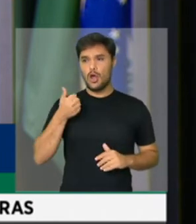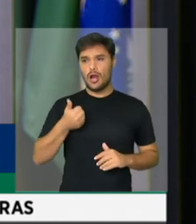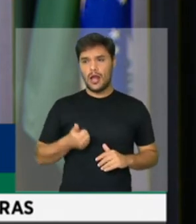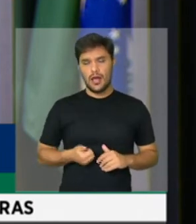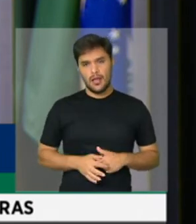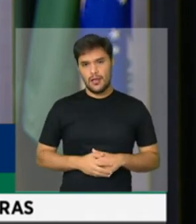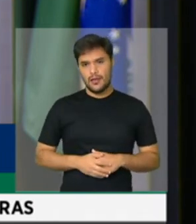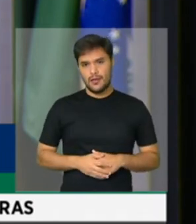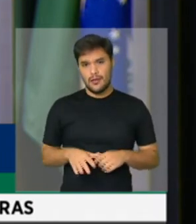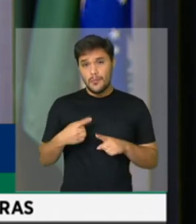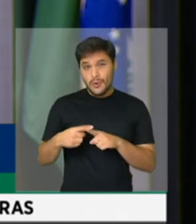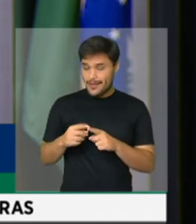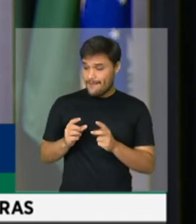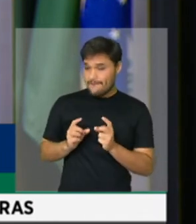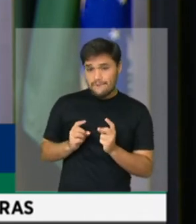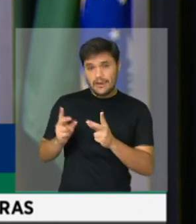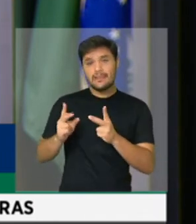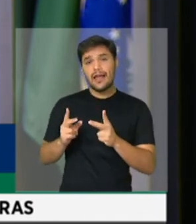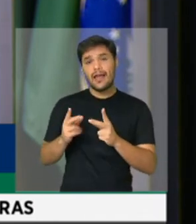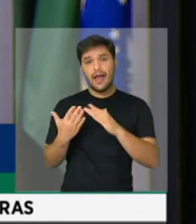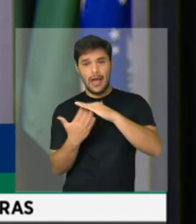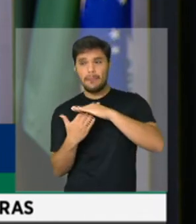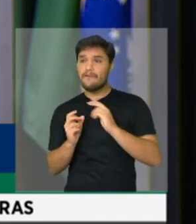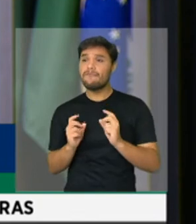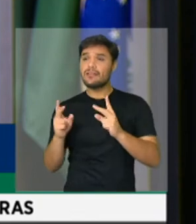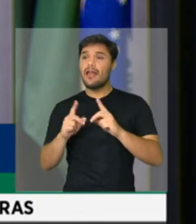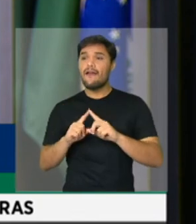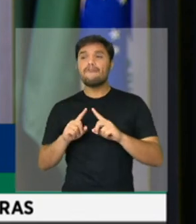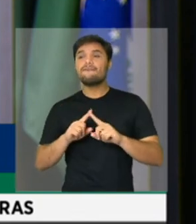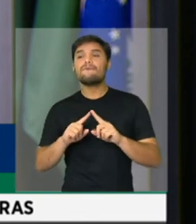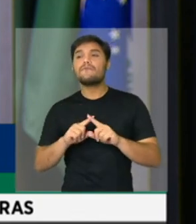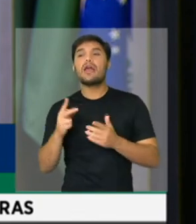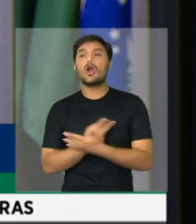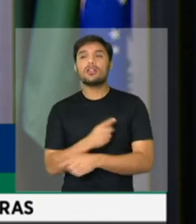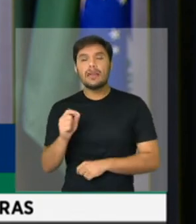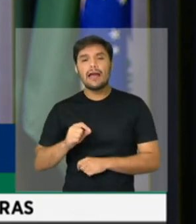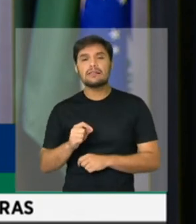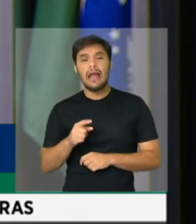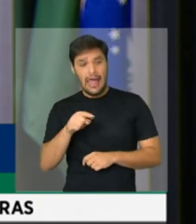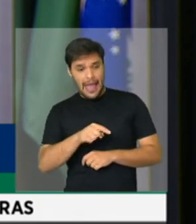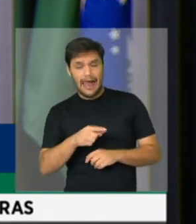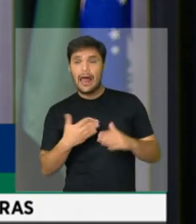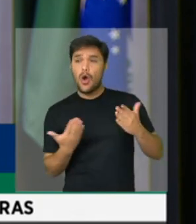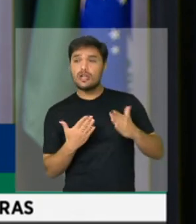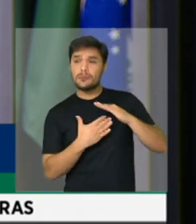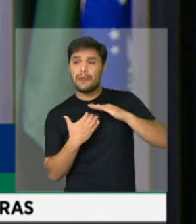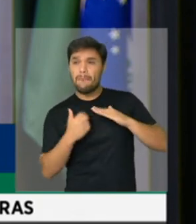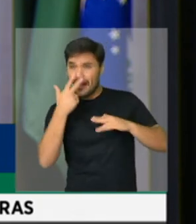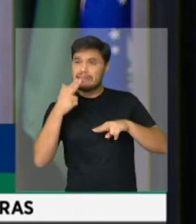NOSSO PAÍS. E... E A ELETROBRAS, LIMITADA... PELAS SUAS AÇÕES, COMO EMPRESA PÚBLICA HOJE PODE DAR UM SALTO DE QUALIDADE MUITO